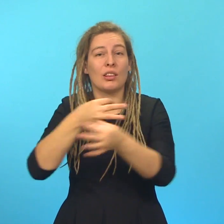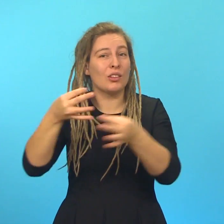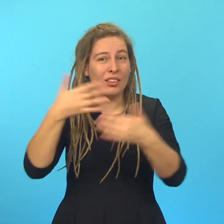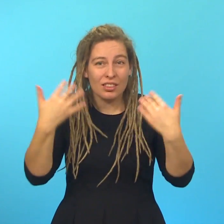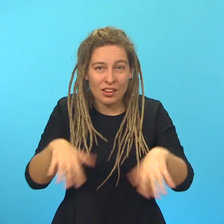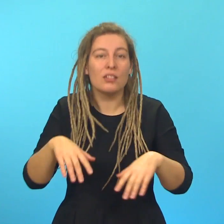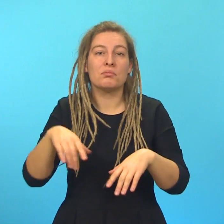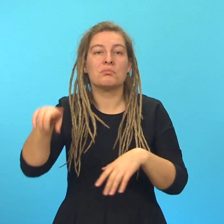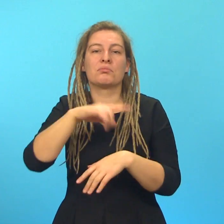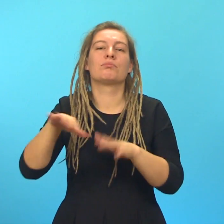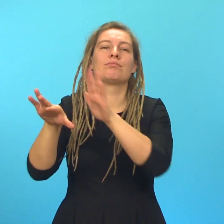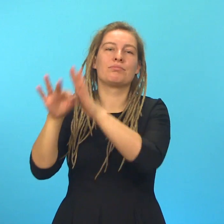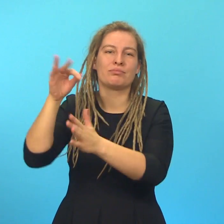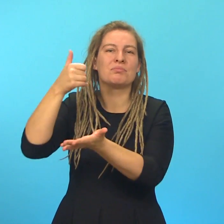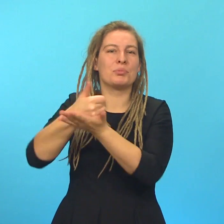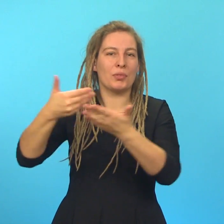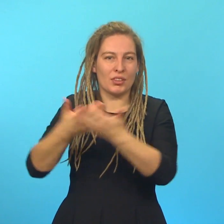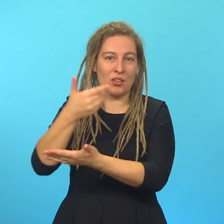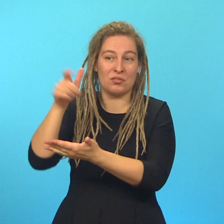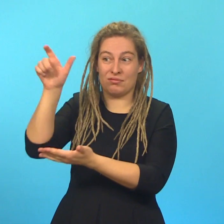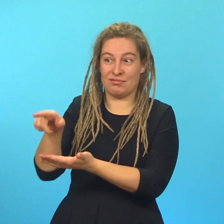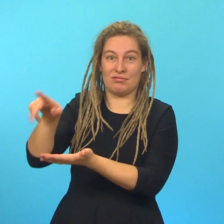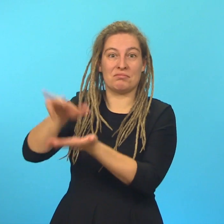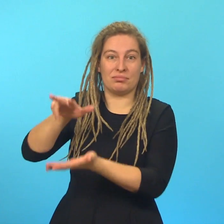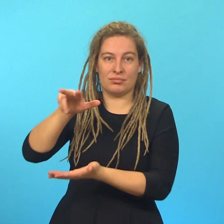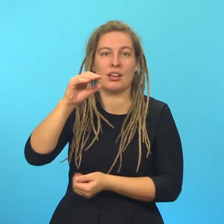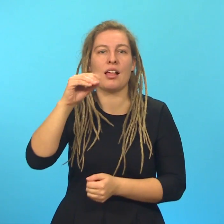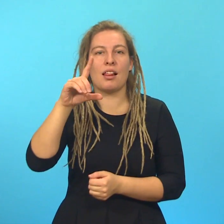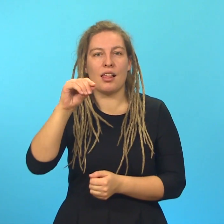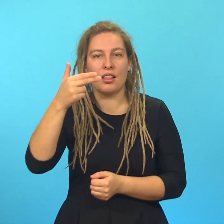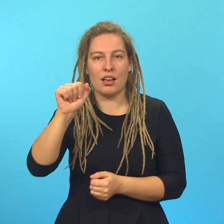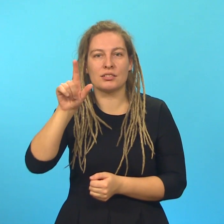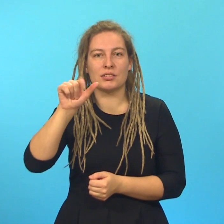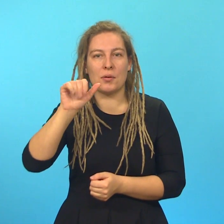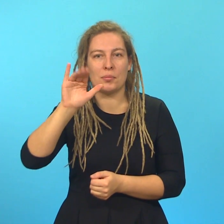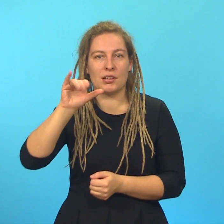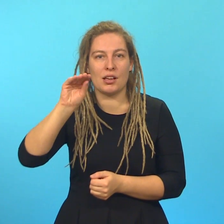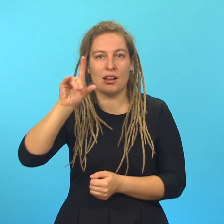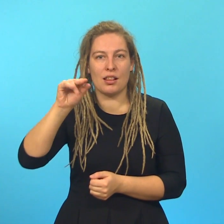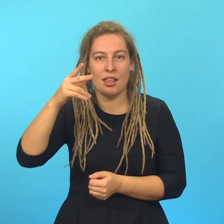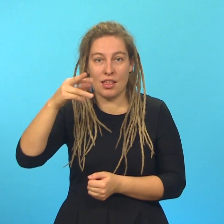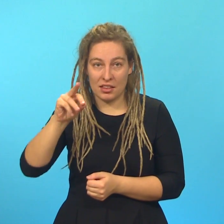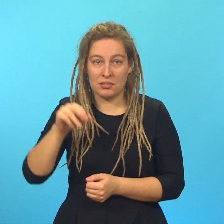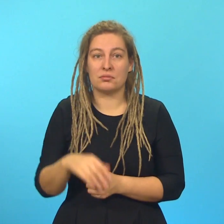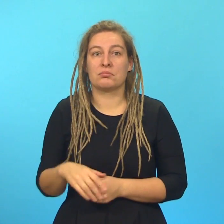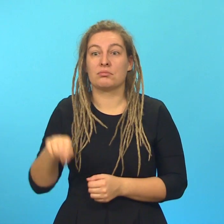Po jo Lietuvos kurčiųjų nebylių draugijos centro valdybos pirmininke patvirtinta Elena Zabielienė.